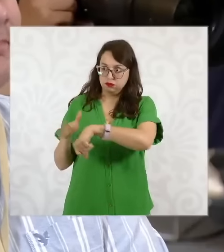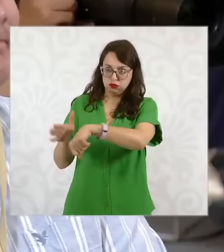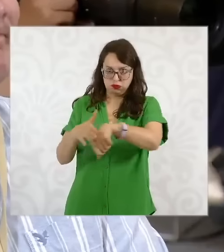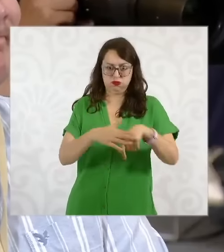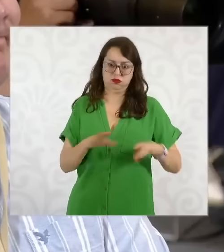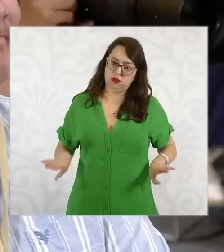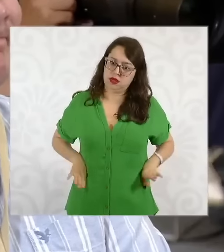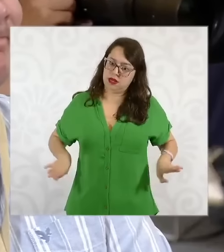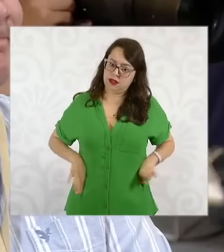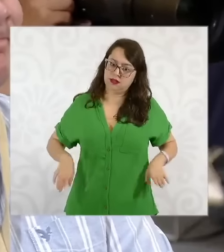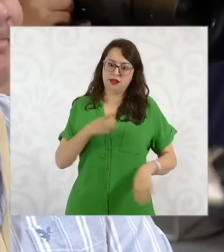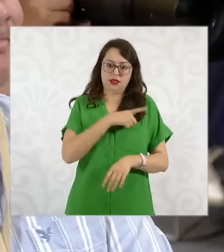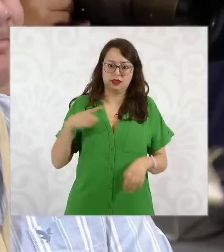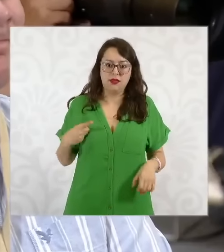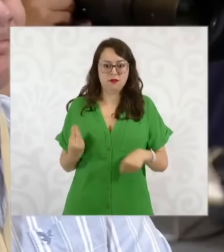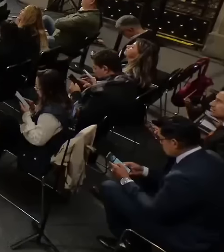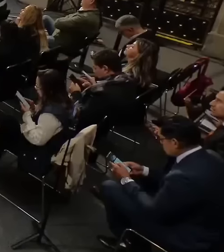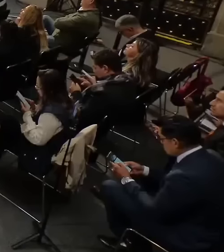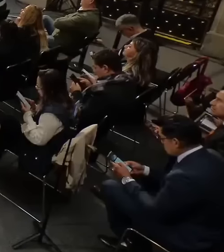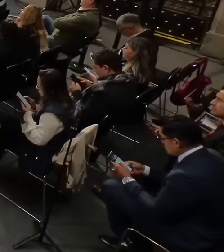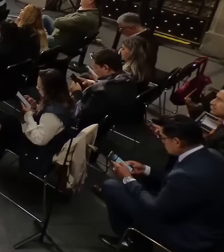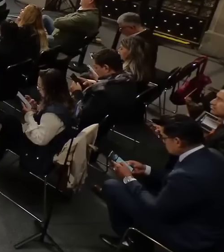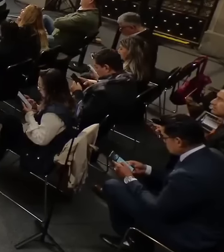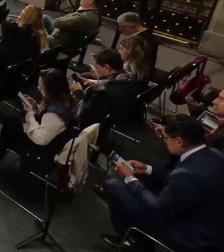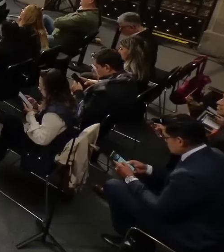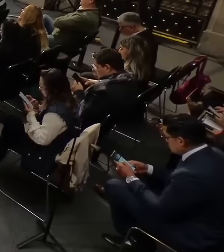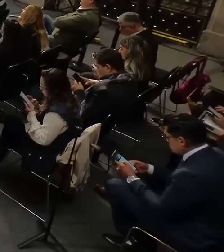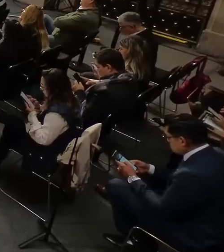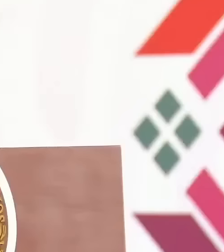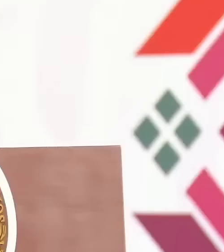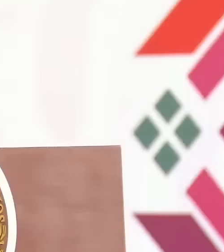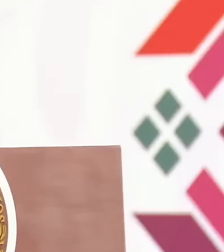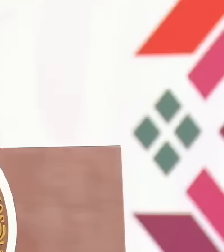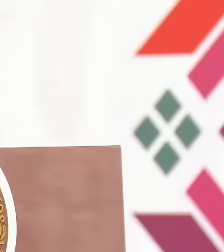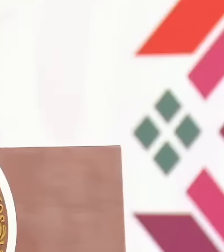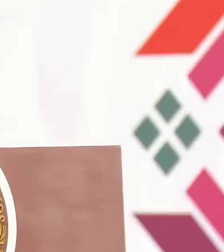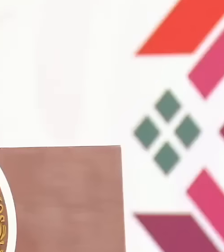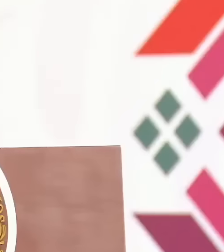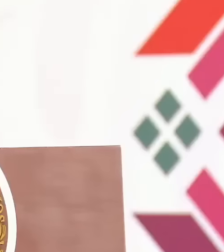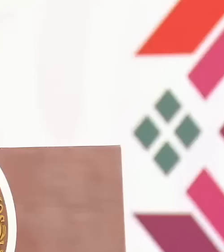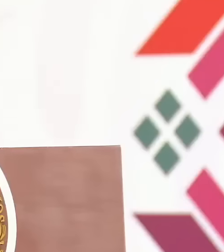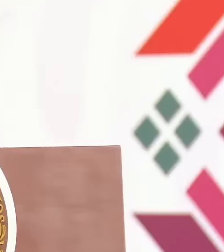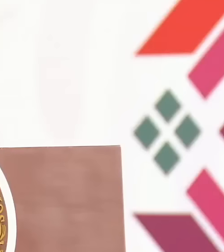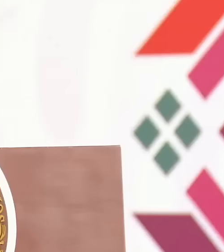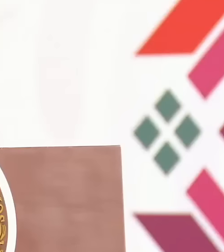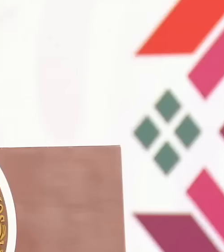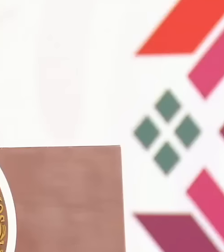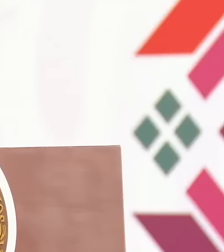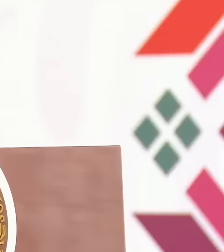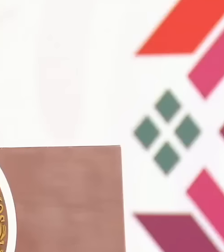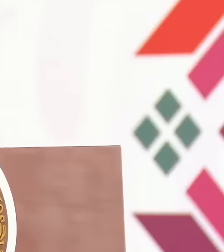dentro de la medida de ¿Quién es responsable de su actuación? ya conocen mi posición y mi opinión,